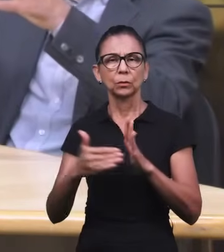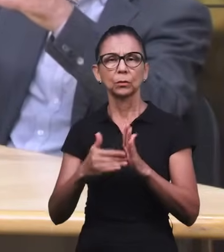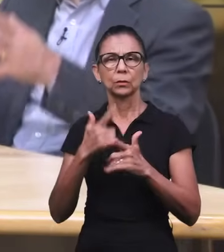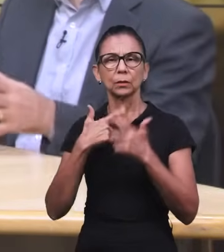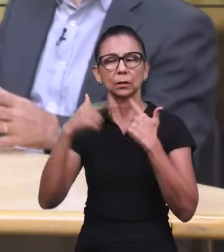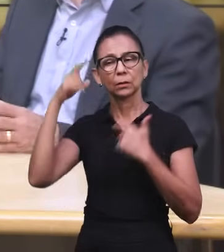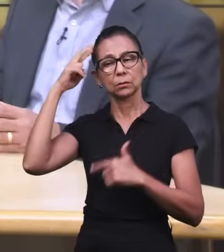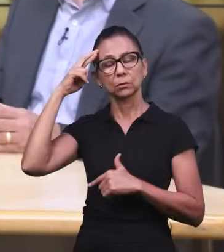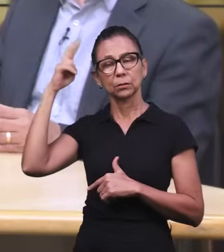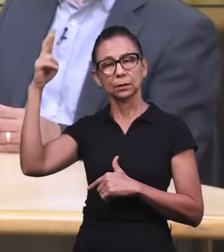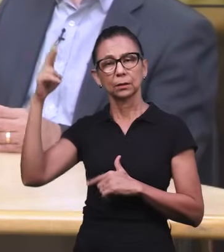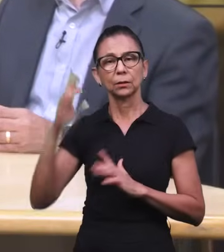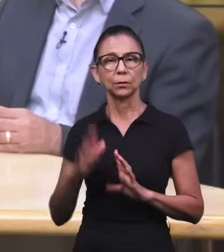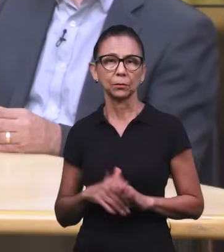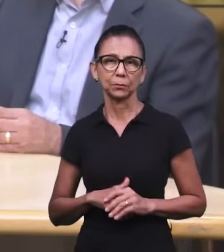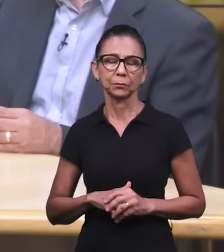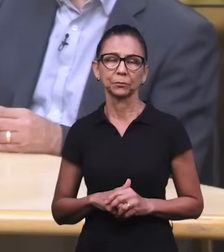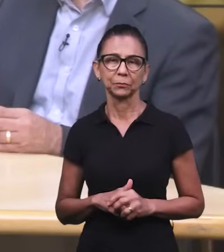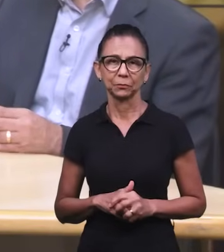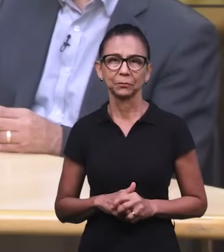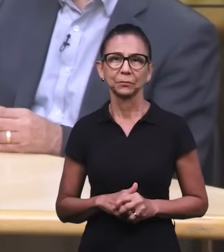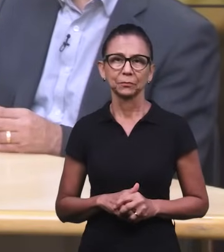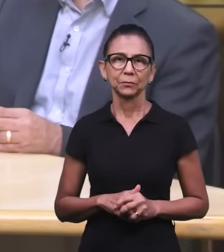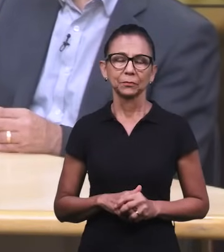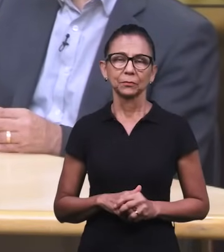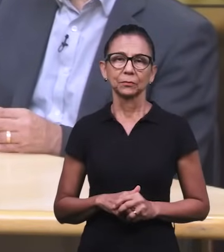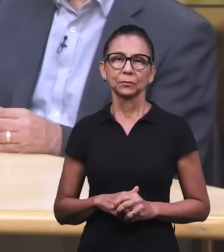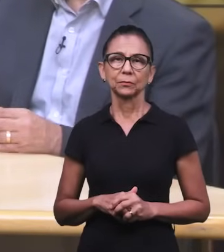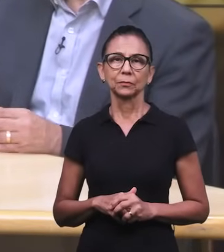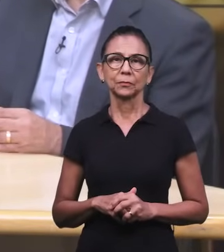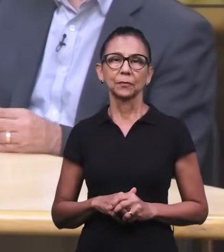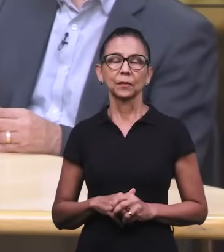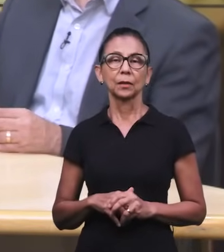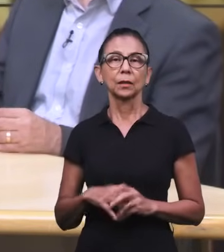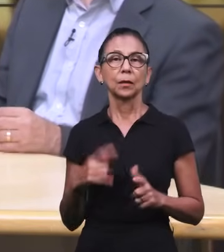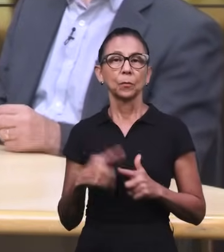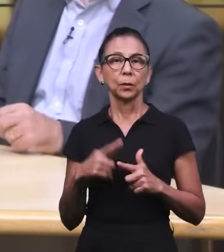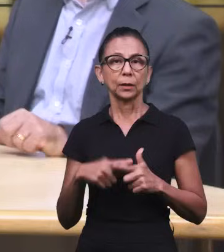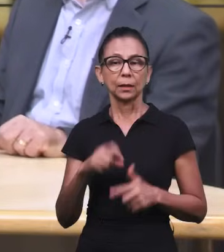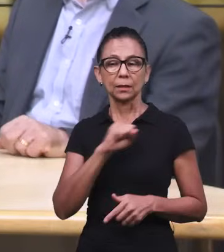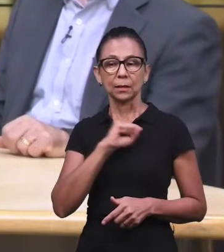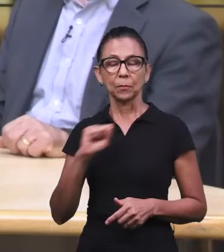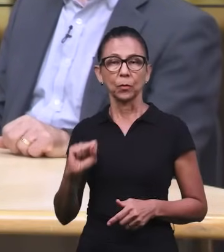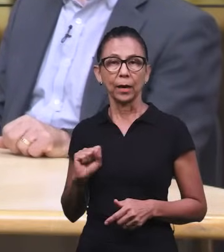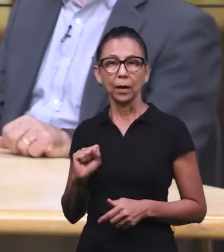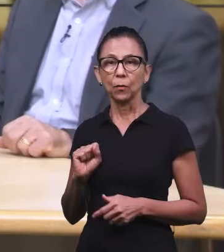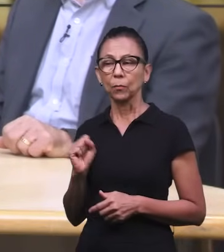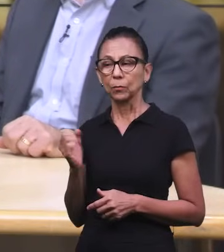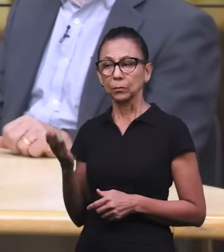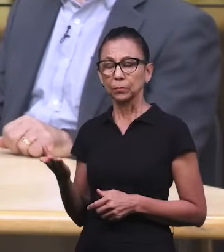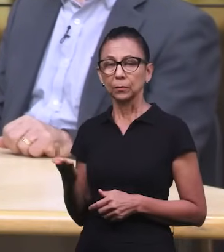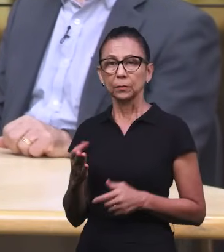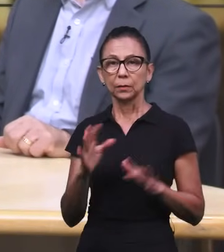foi foi completo dentro daquilo que ele recebeu da família é e outras palavras em razão daquilo